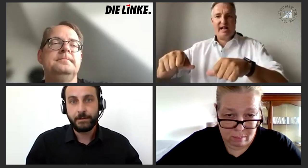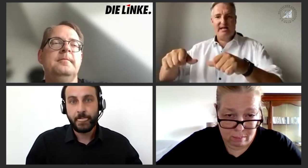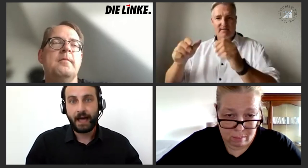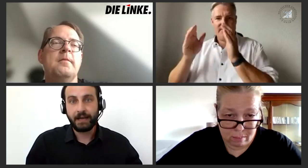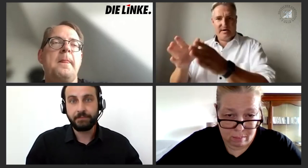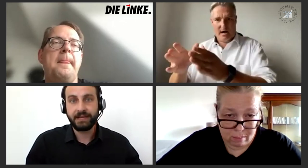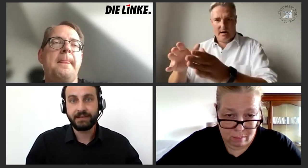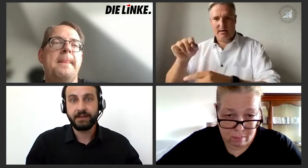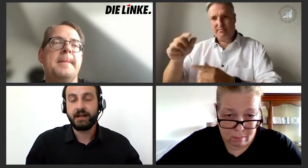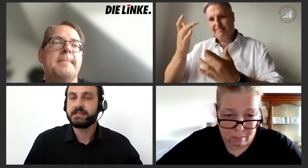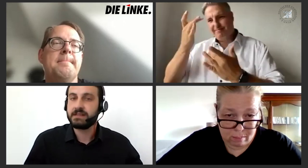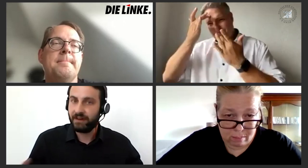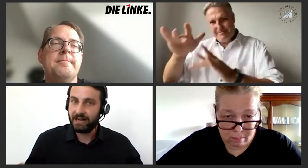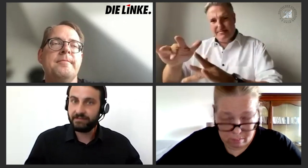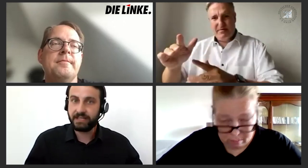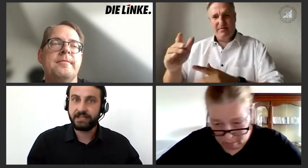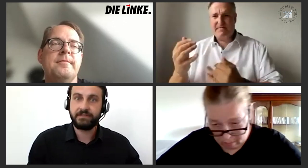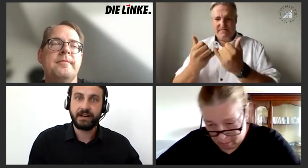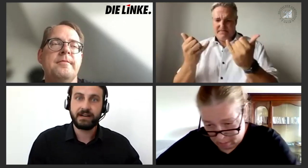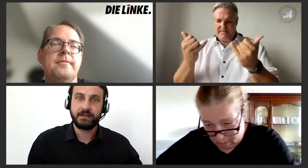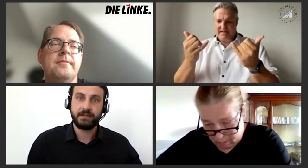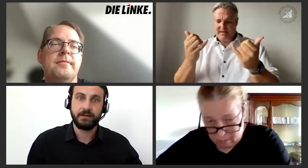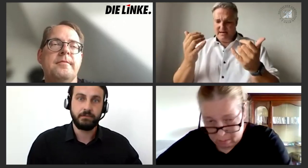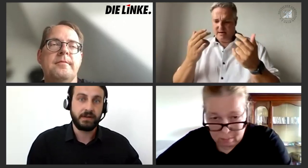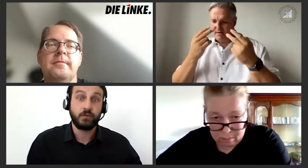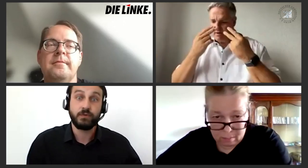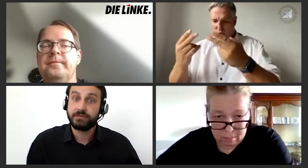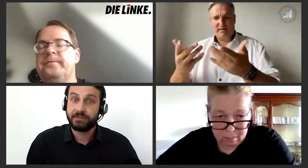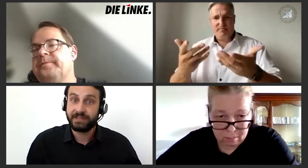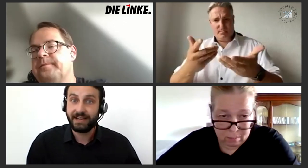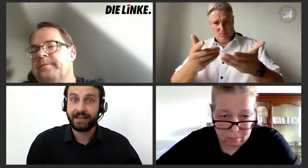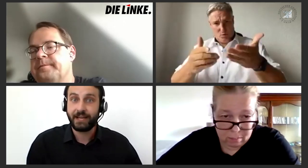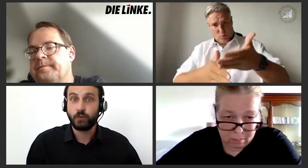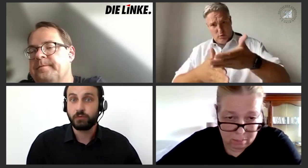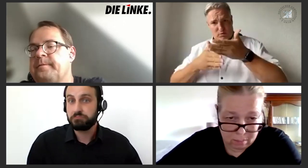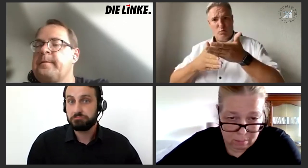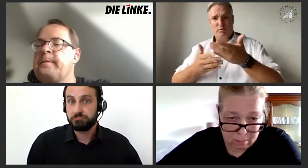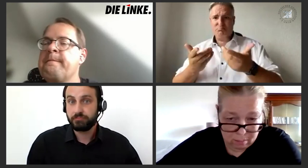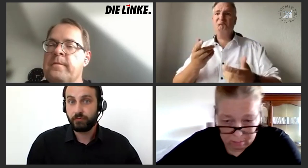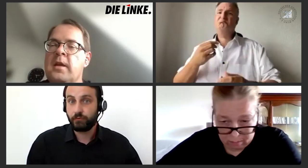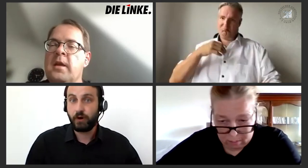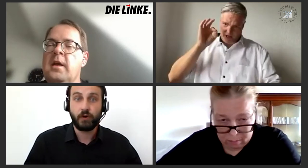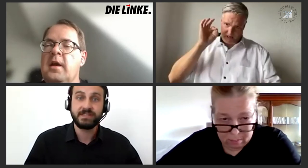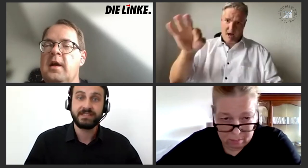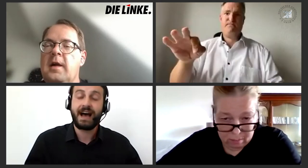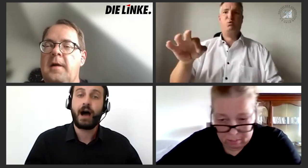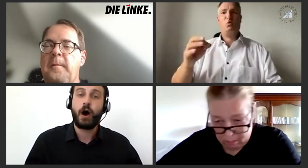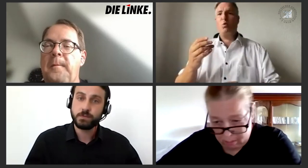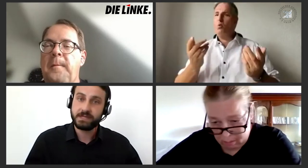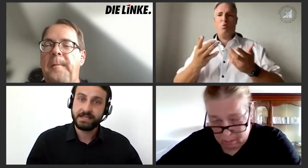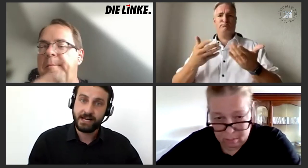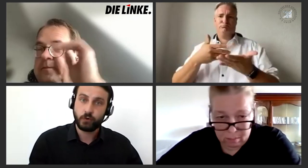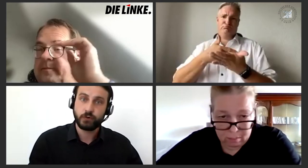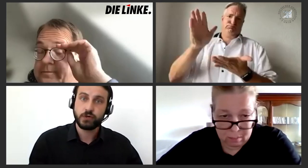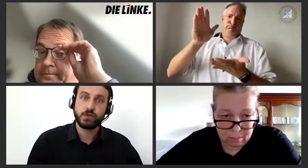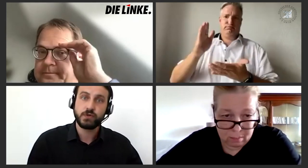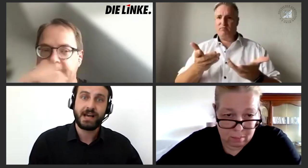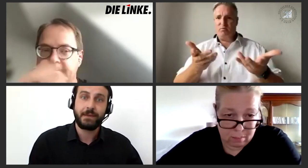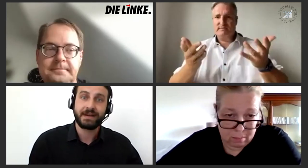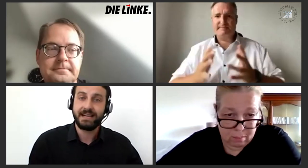an den Regelschulen anbieten als Wahlpflichtfach und die Anerkennung. Wollen Sie da auch speziell